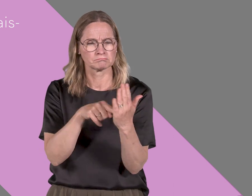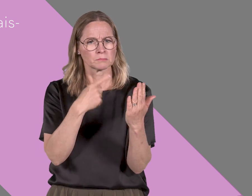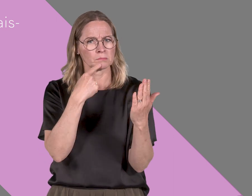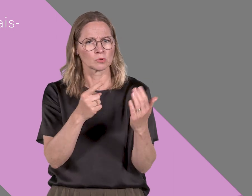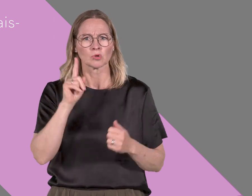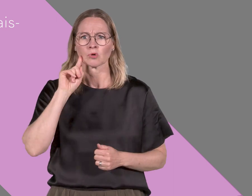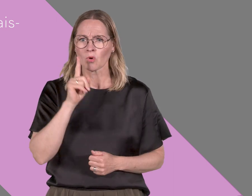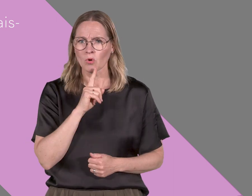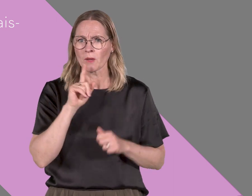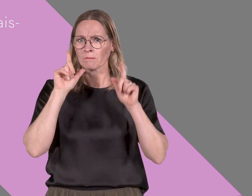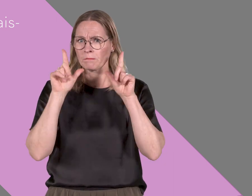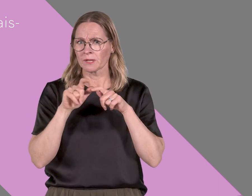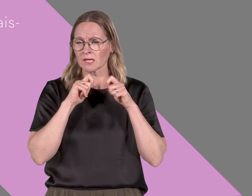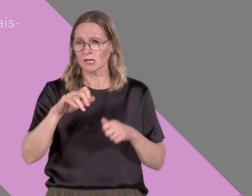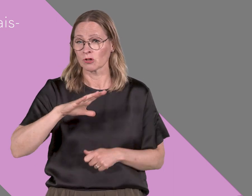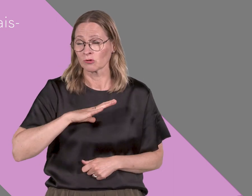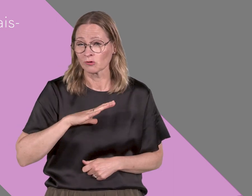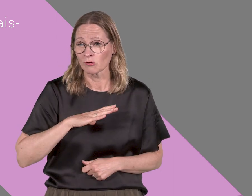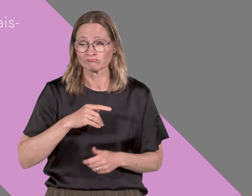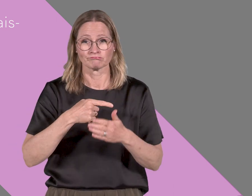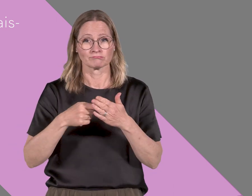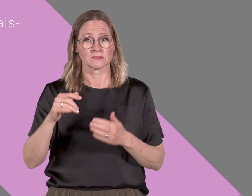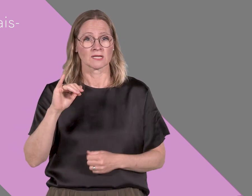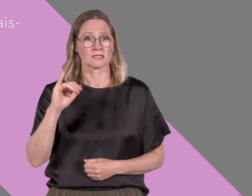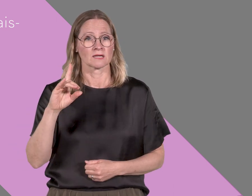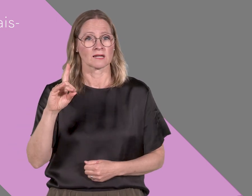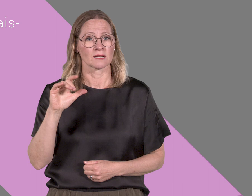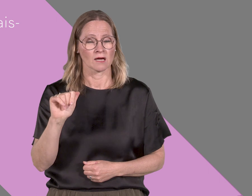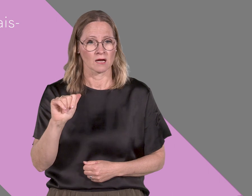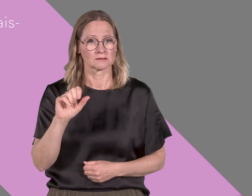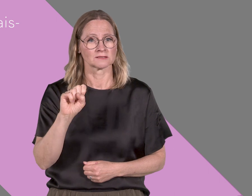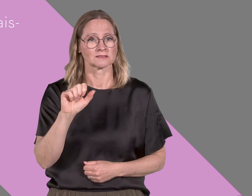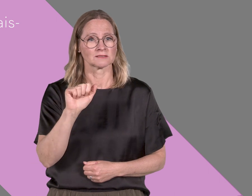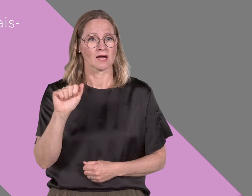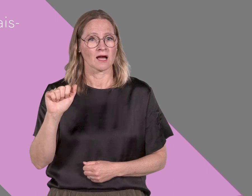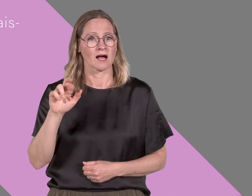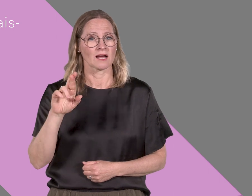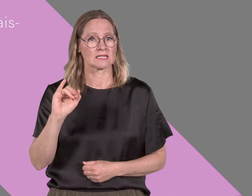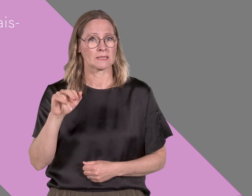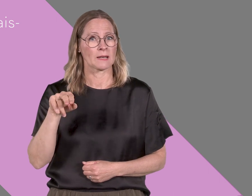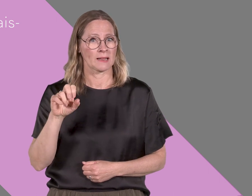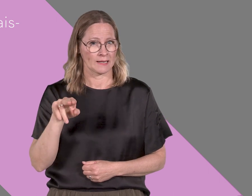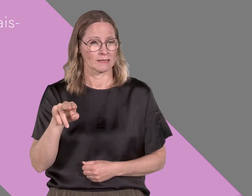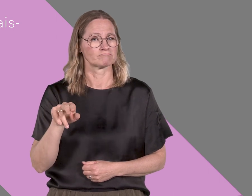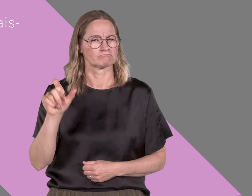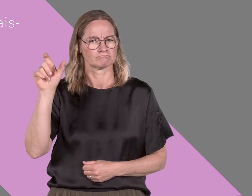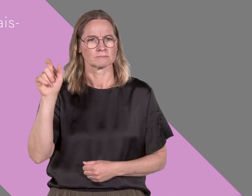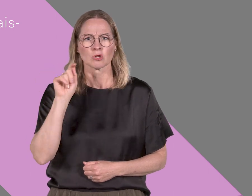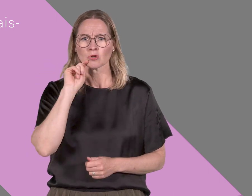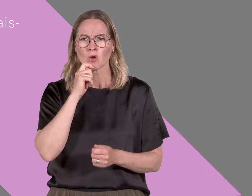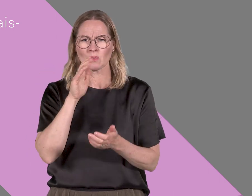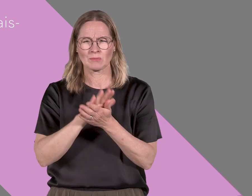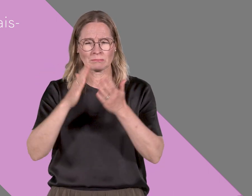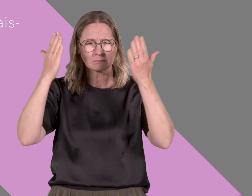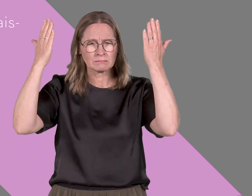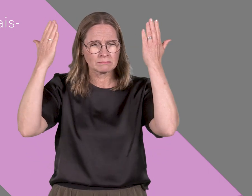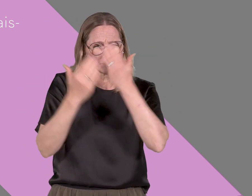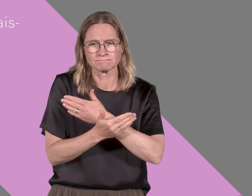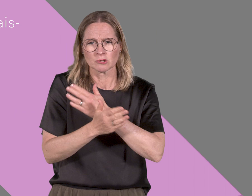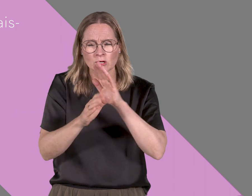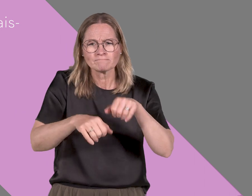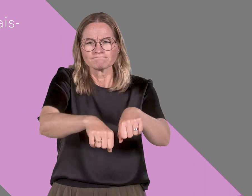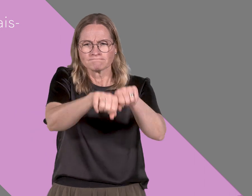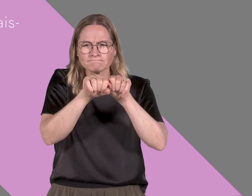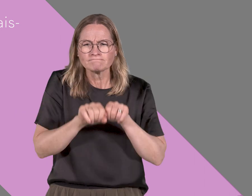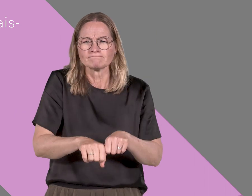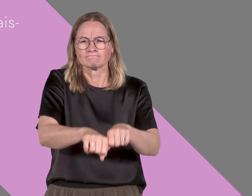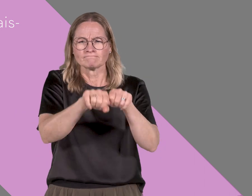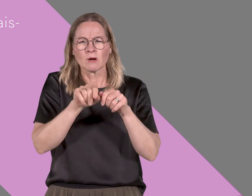jonka mukaan kuuro piikatyttö Ida Saarinen souti joulukuun pimeydessä -